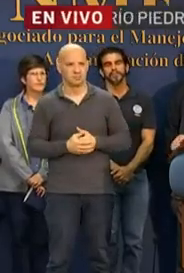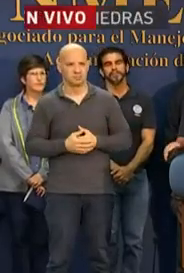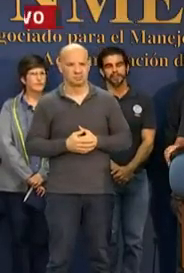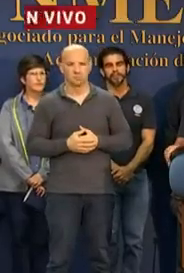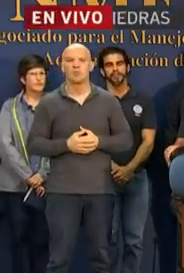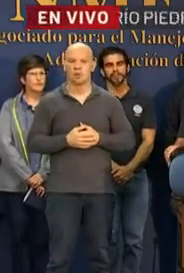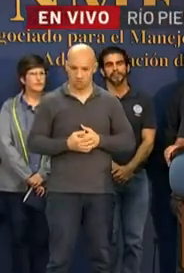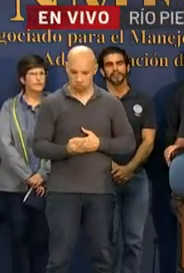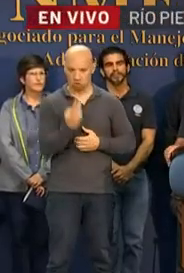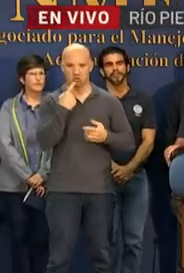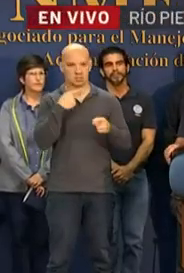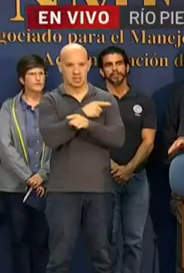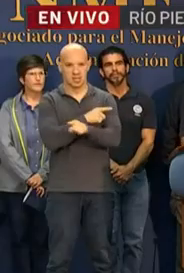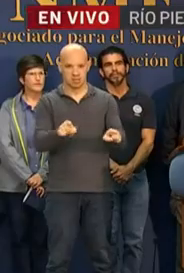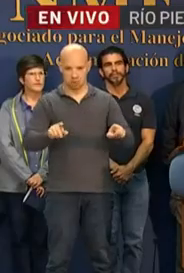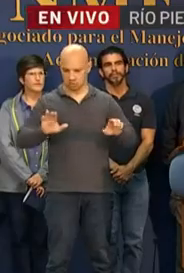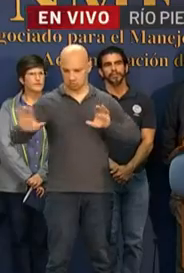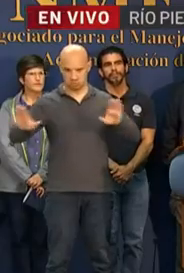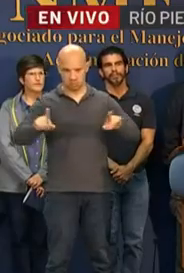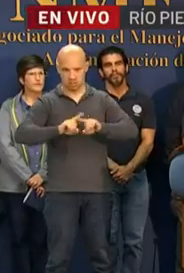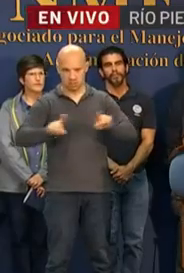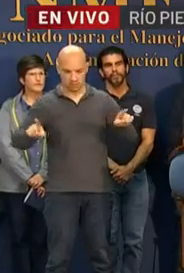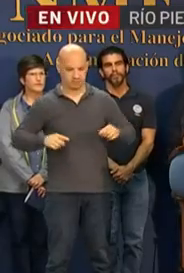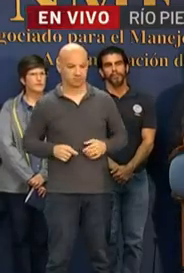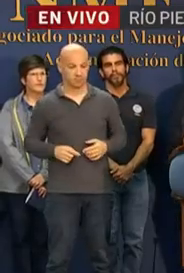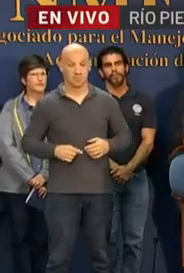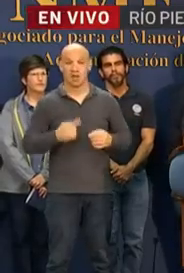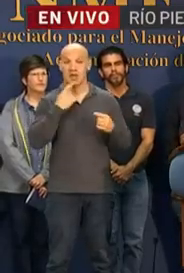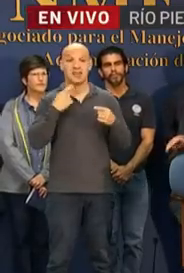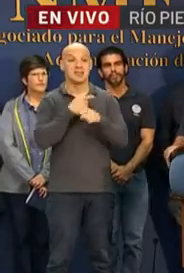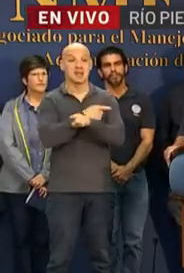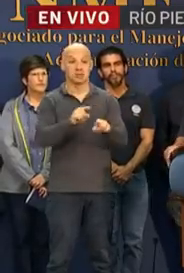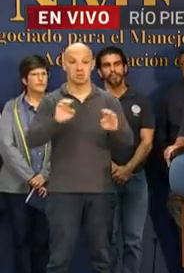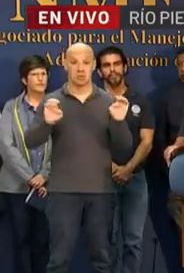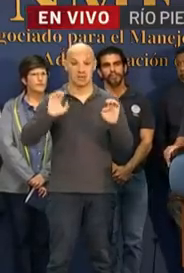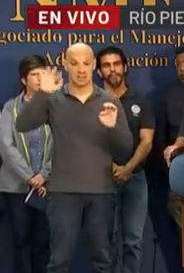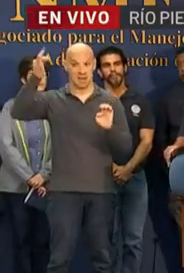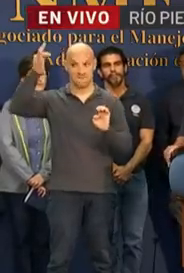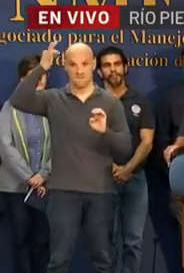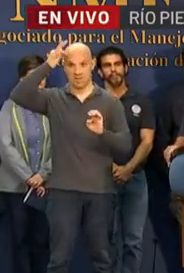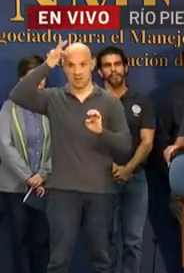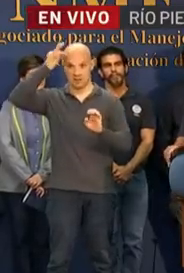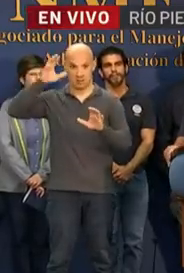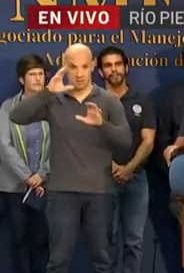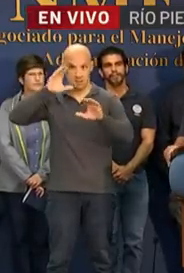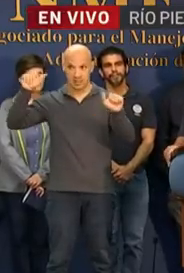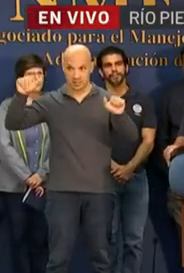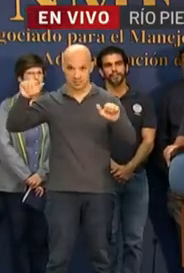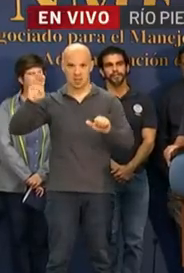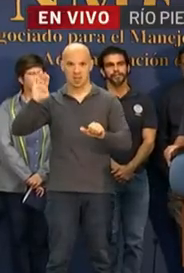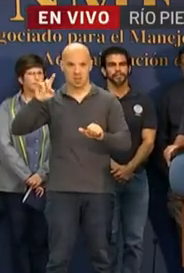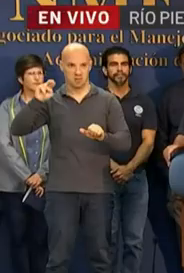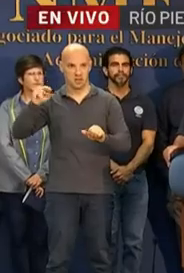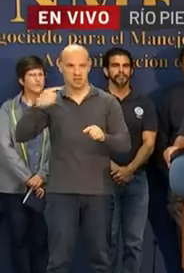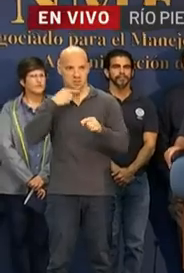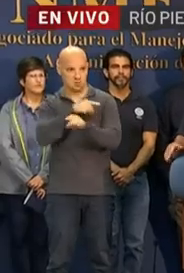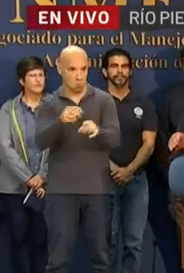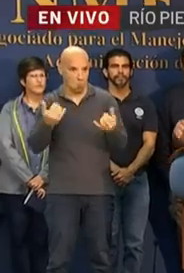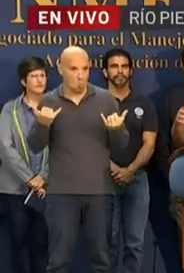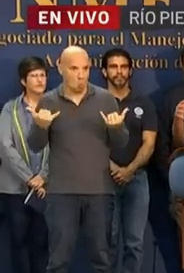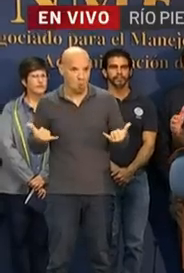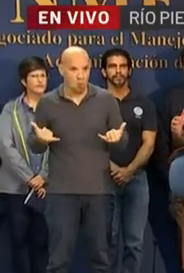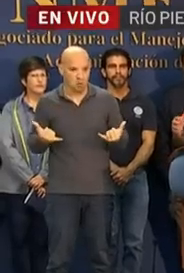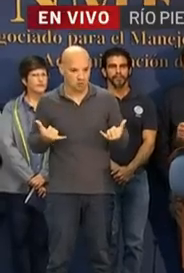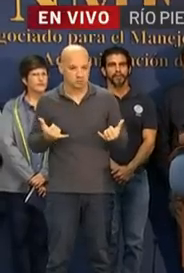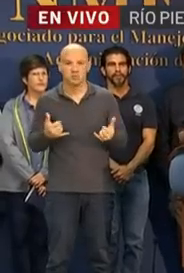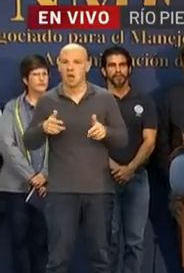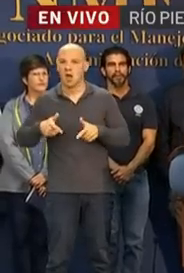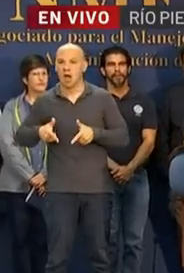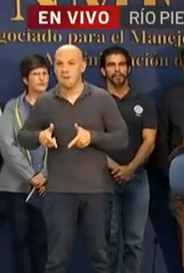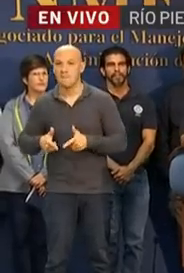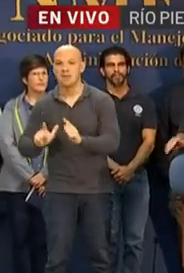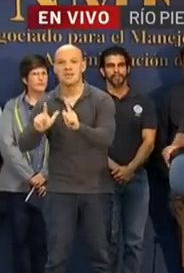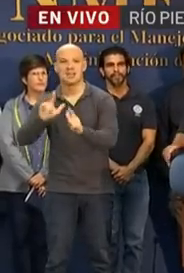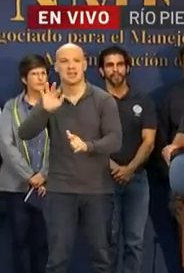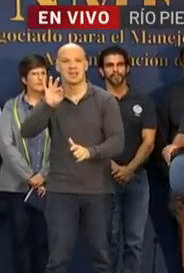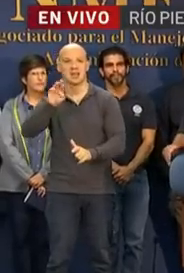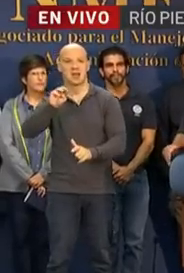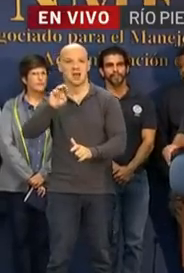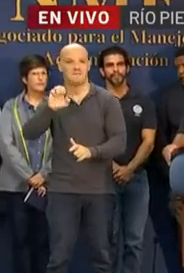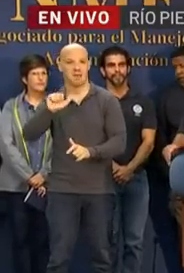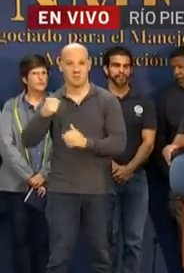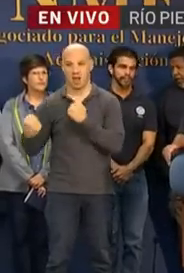NORMATIVA DECLARACIÓN DE